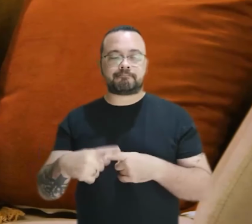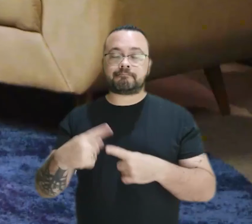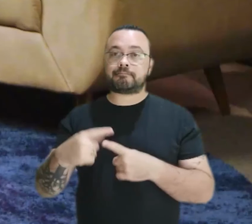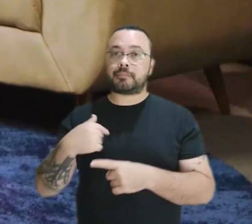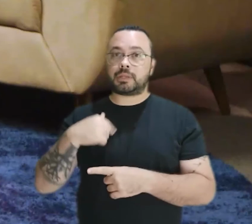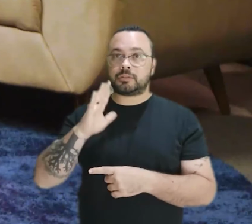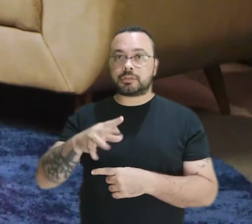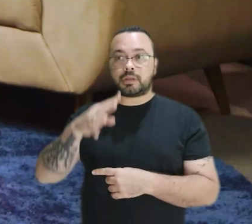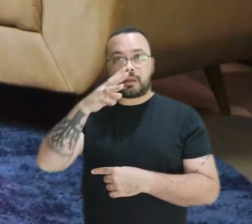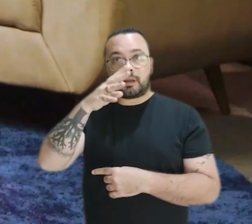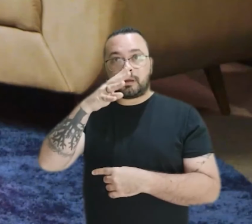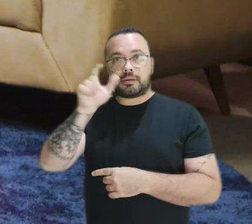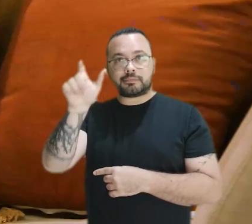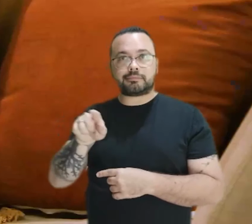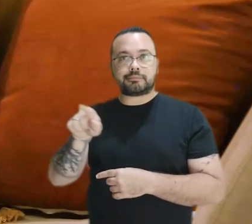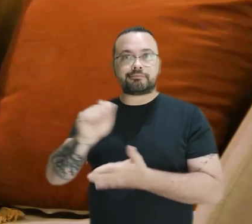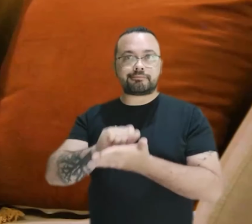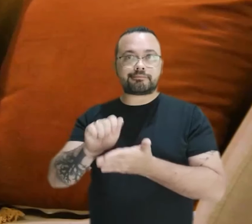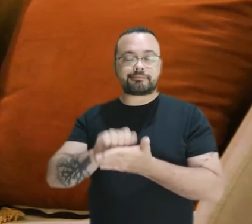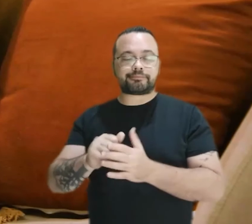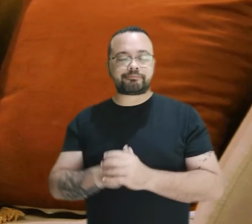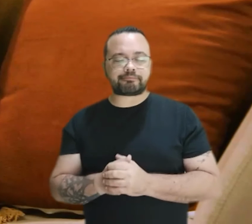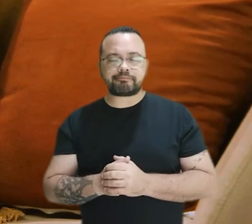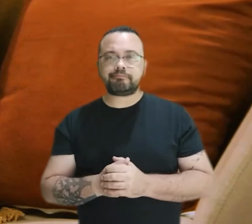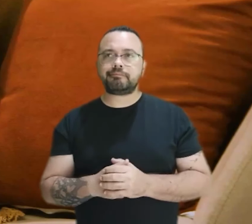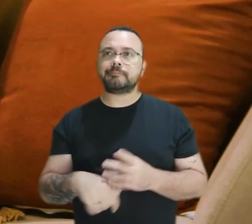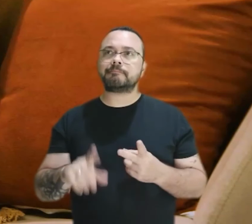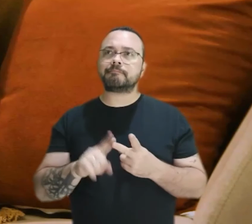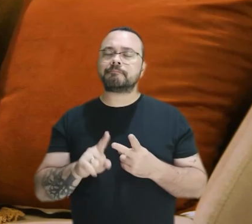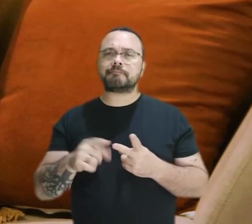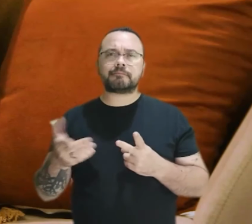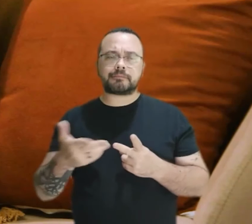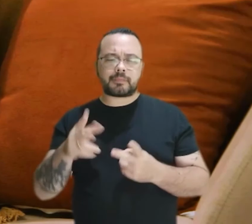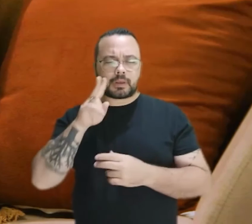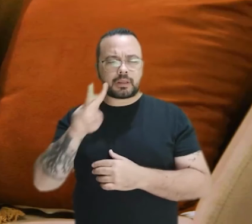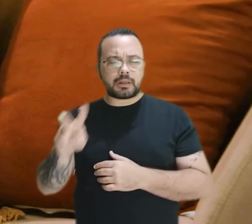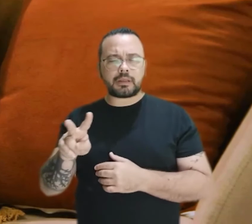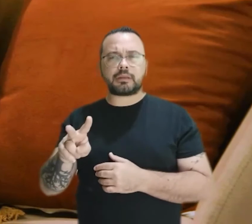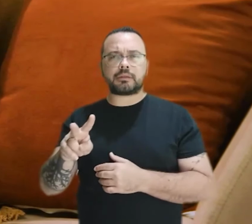O que mais... Tô lendo, agora, um livro da Patti Smith, que...